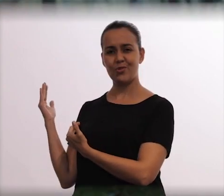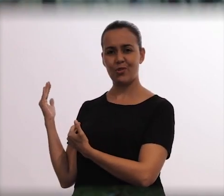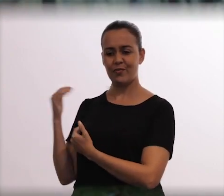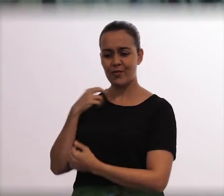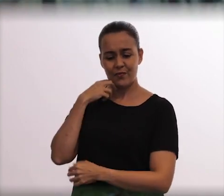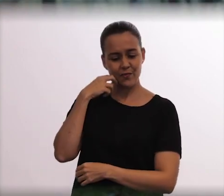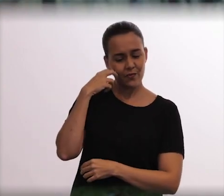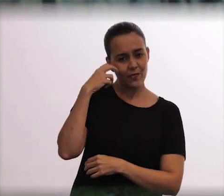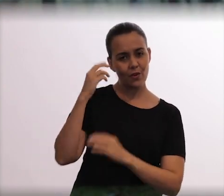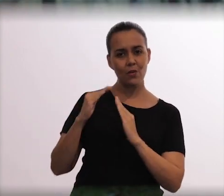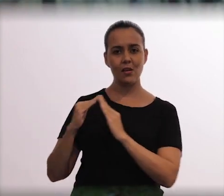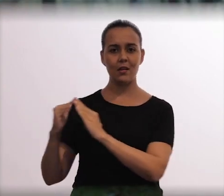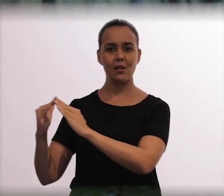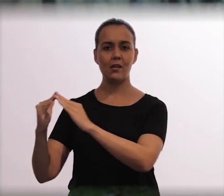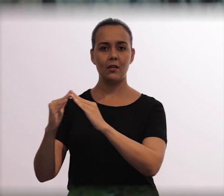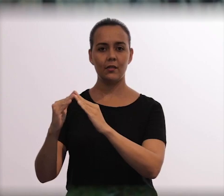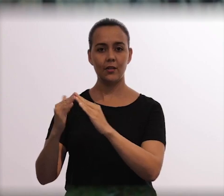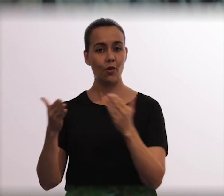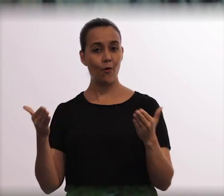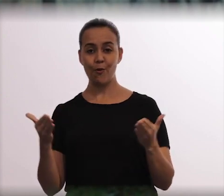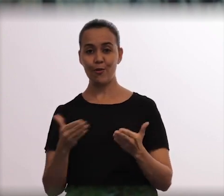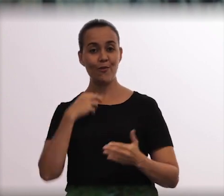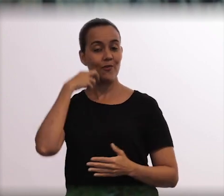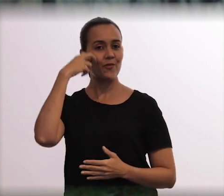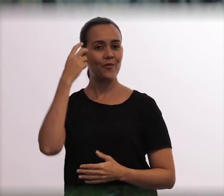Mas aí eu faço uma provocação: Pra nossa geração,